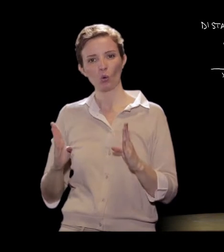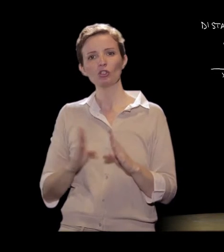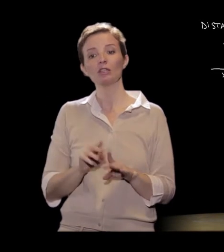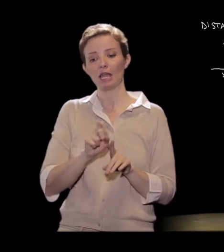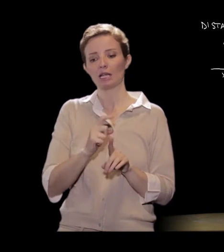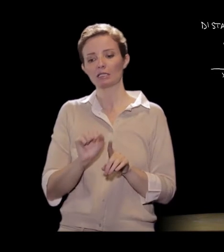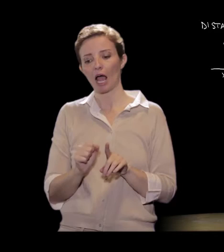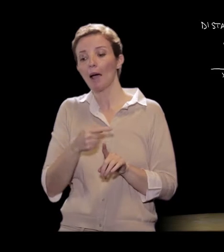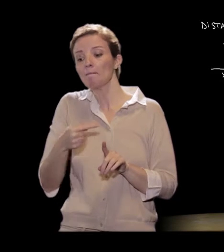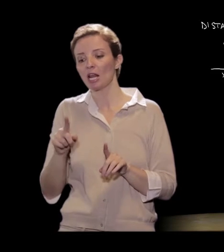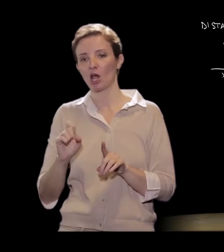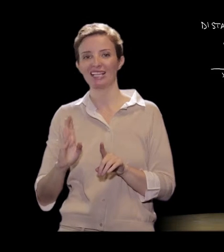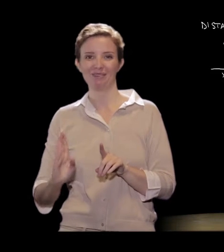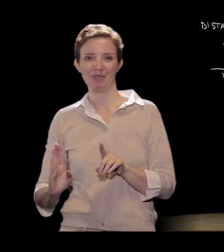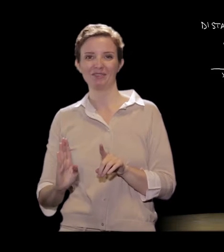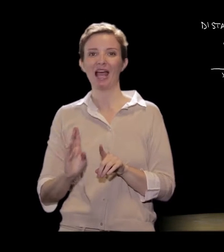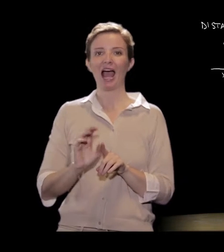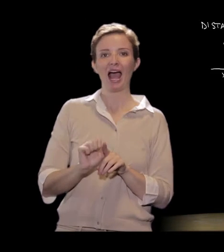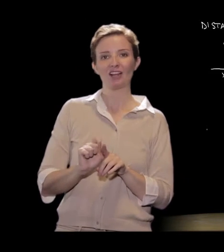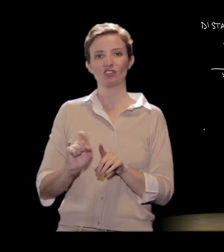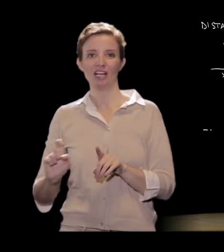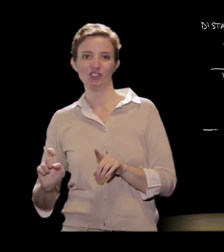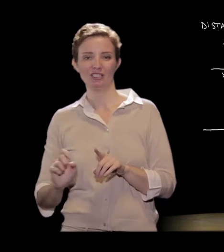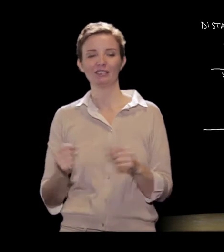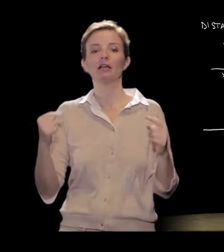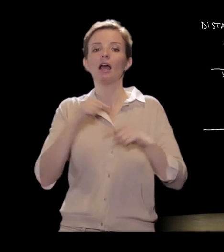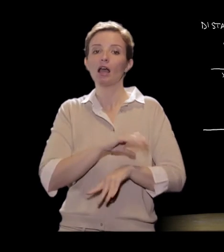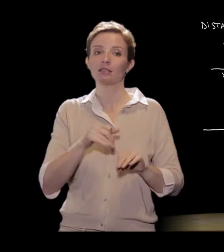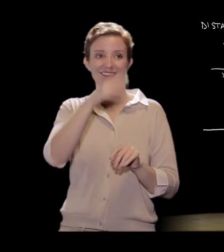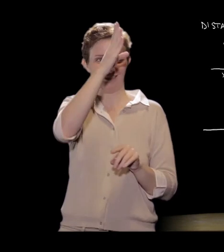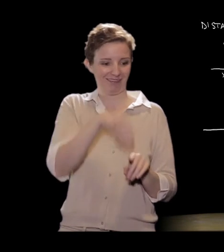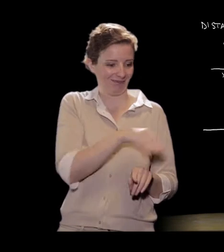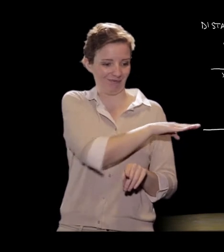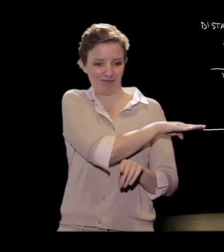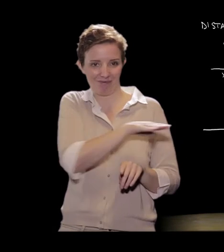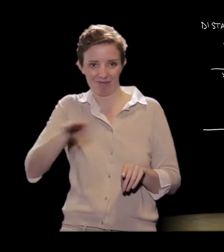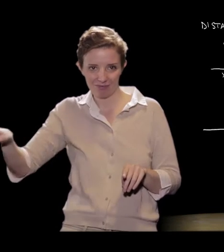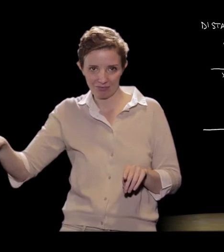In maniera analoga, se due punti sono allineati su un asse verticale